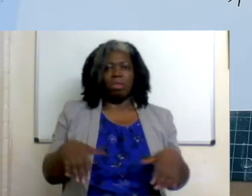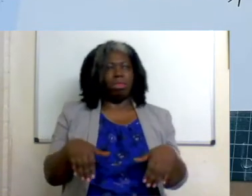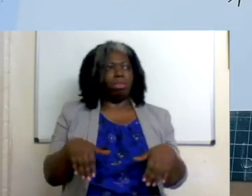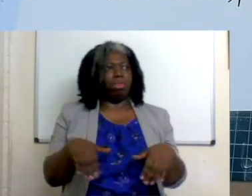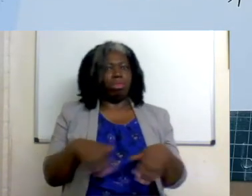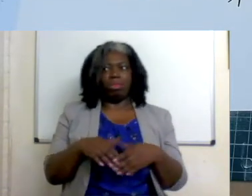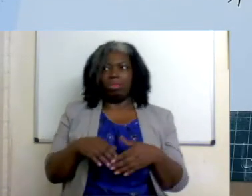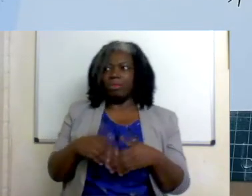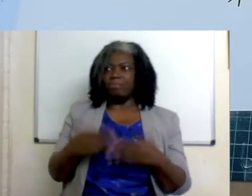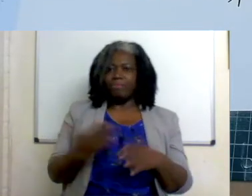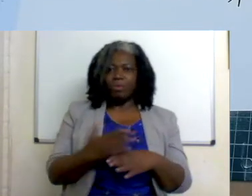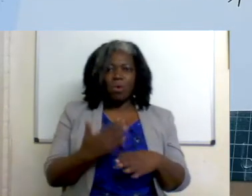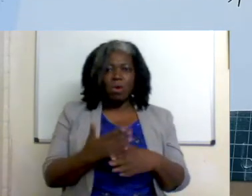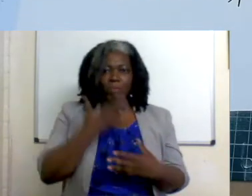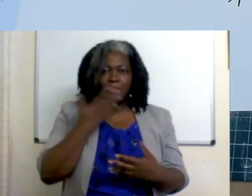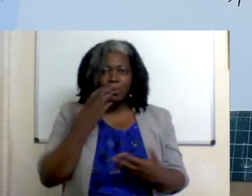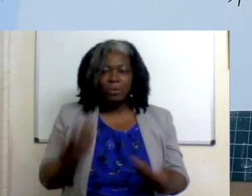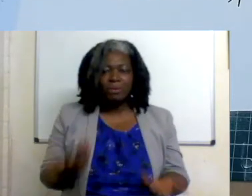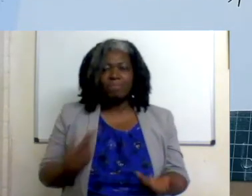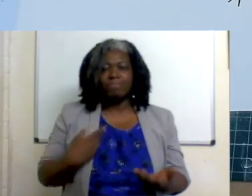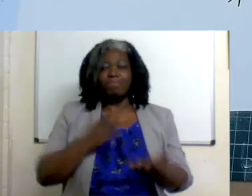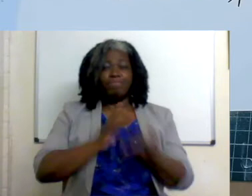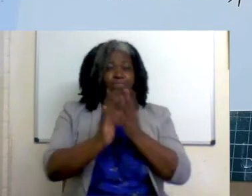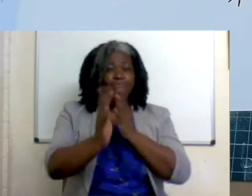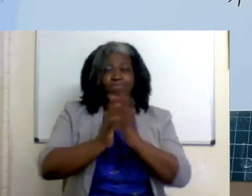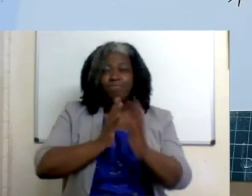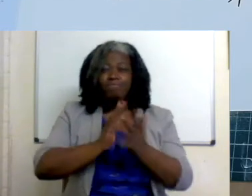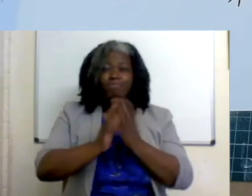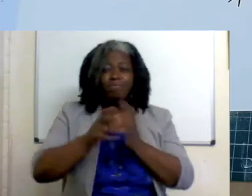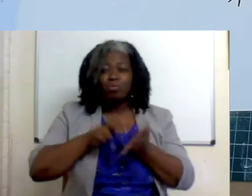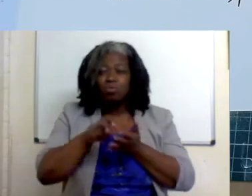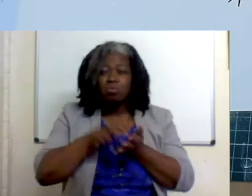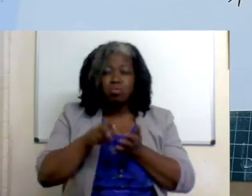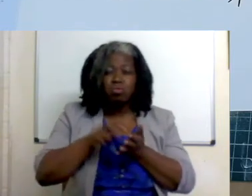kvuli omezenemu pohybu, a tak ptaci dostavaji velke mnozstvi chleba.